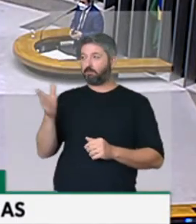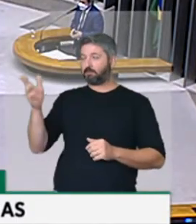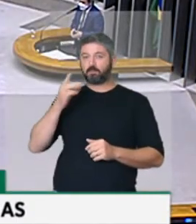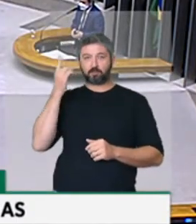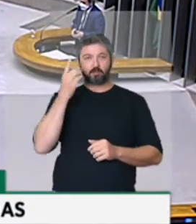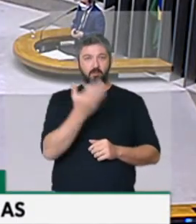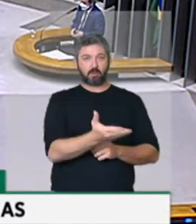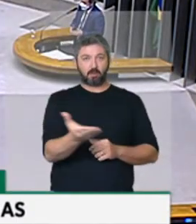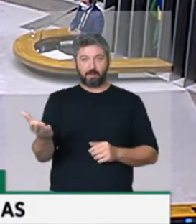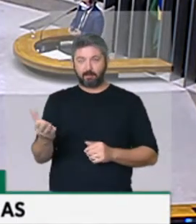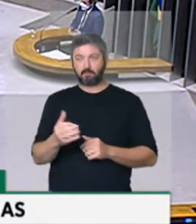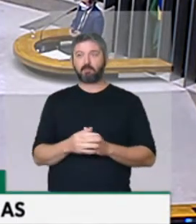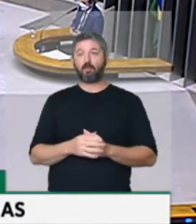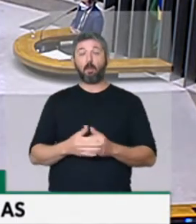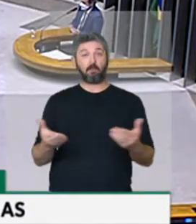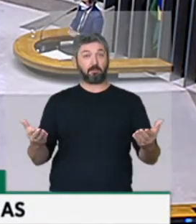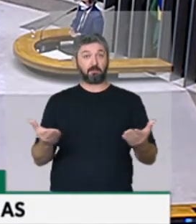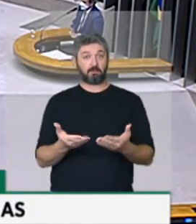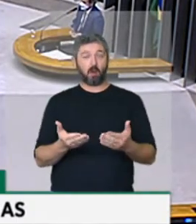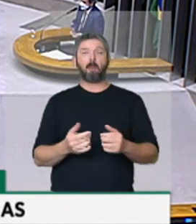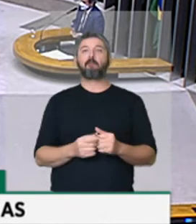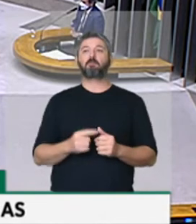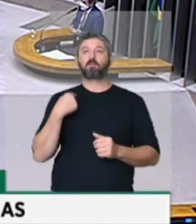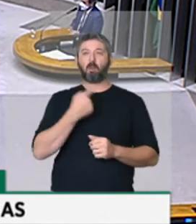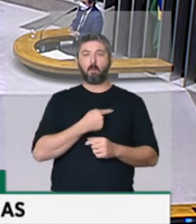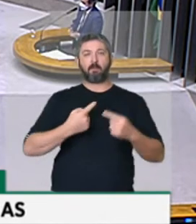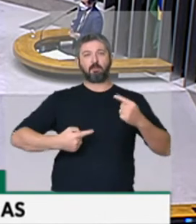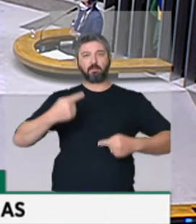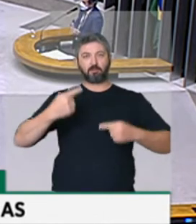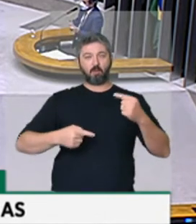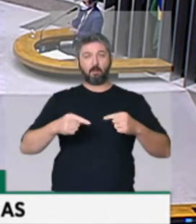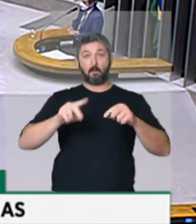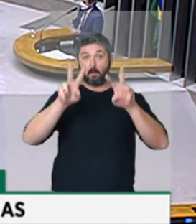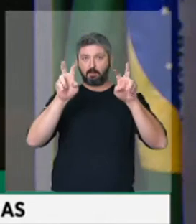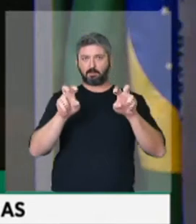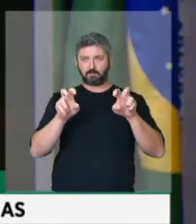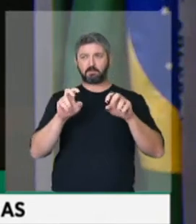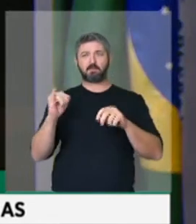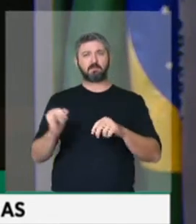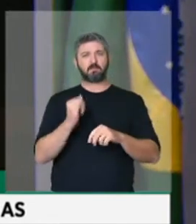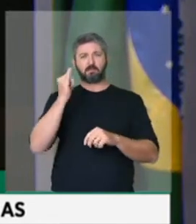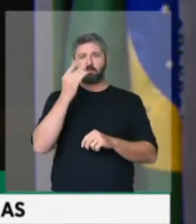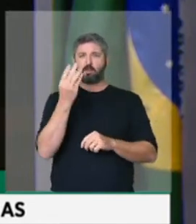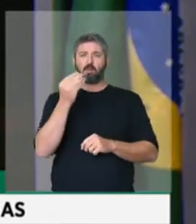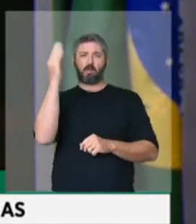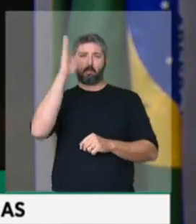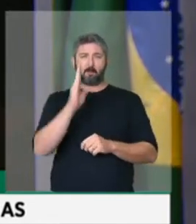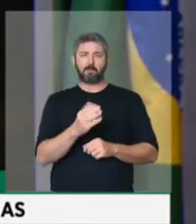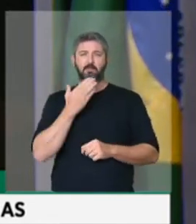RELATOR. VOTAREMOS COM O... -- [DEPUTADO]: SENHOR PRESIDENTE, PELO TEMPO DE LIDERANÇA DO PSDB. [DEPUTADO]: TEMPO DE LÍDER DO PSDB PARA O DEPUTADO RODRIGO DE CASTRO. -- [DEPUTADO]: SENHOR